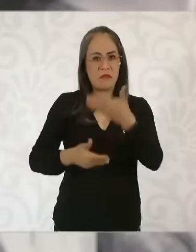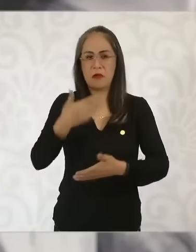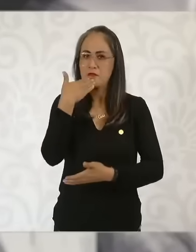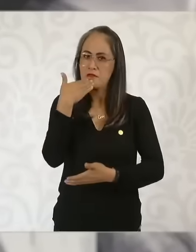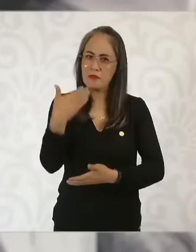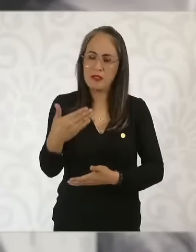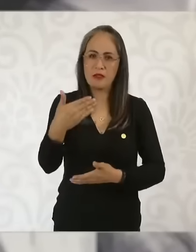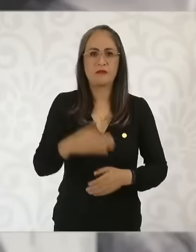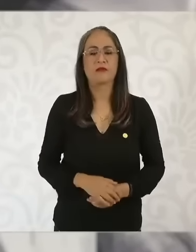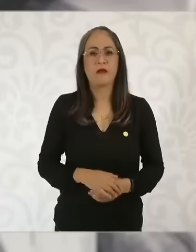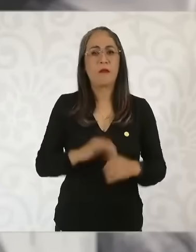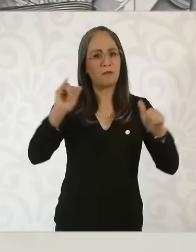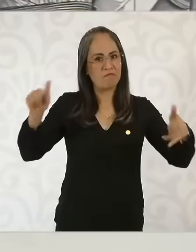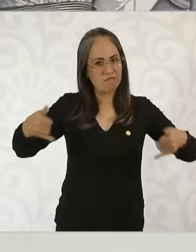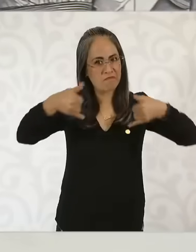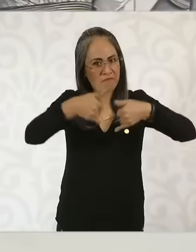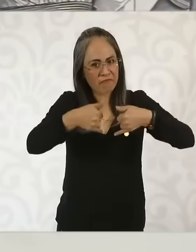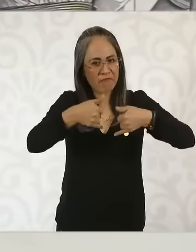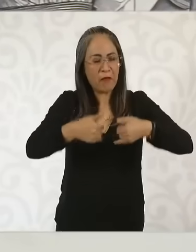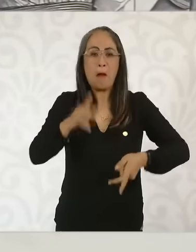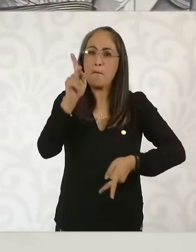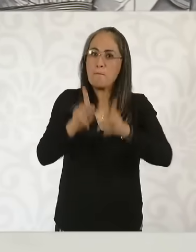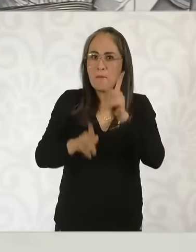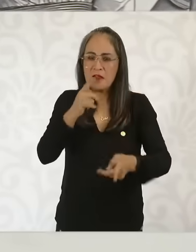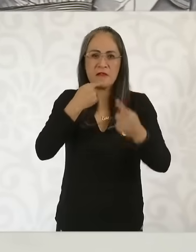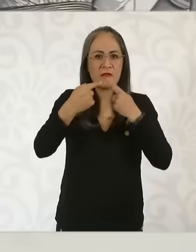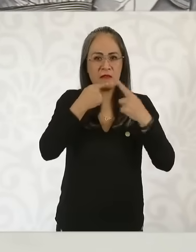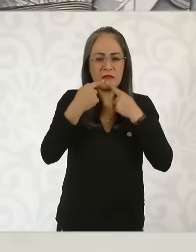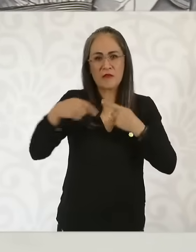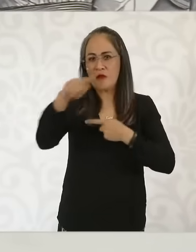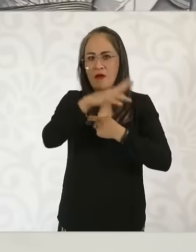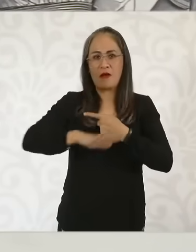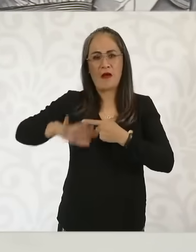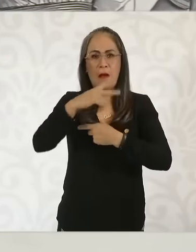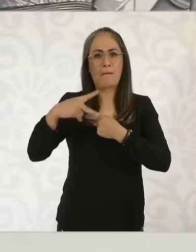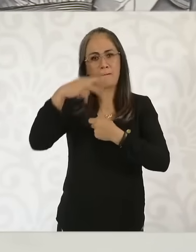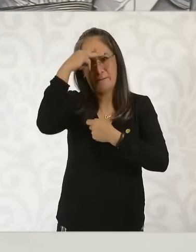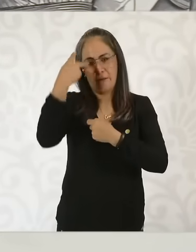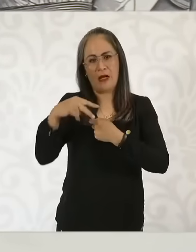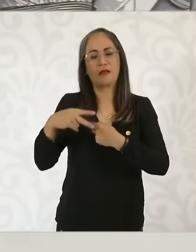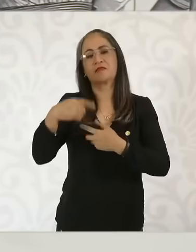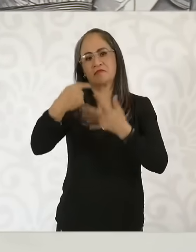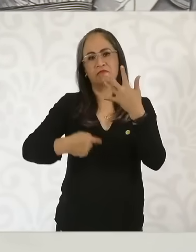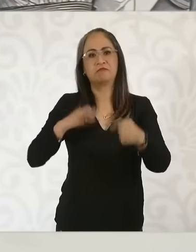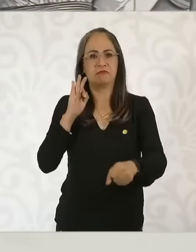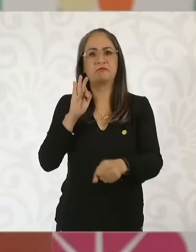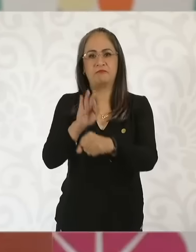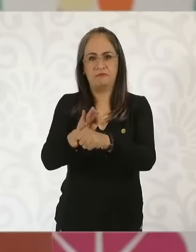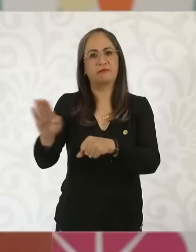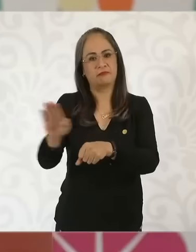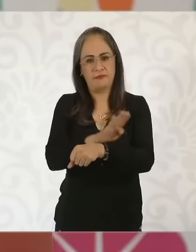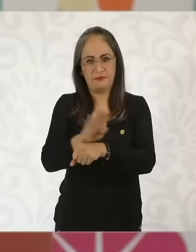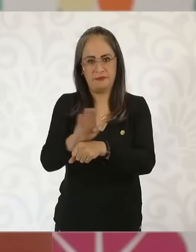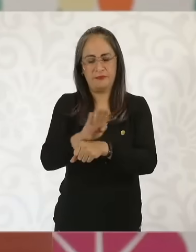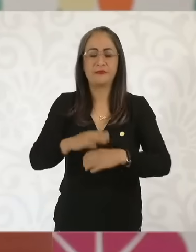una conversación que le da enormes ventajas a México. La importancia que ha logrado la